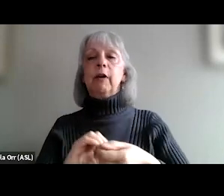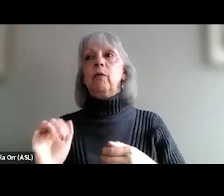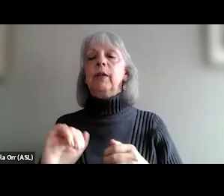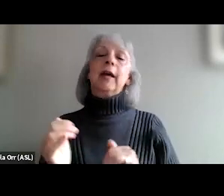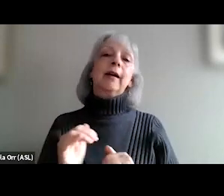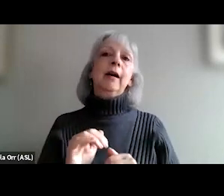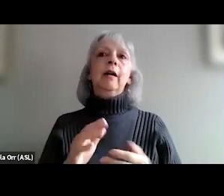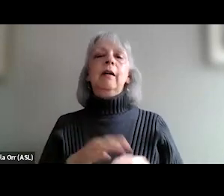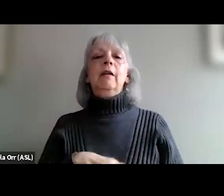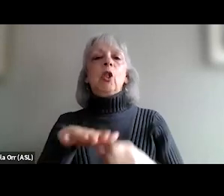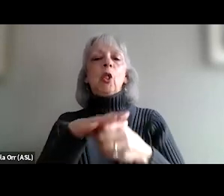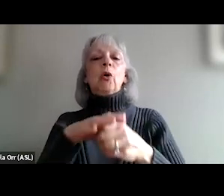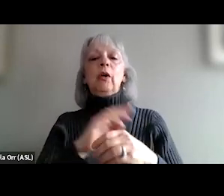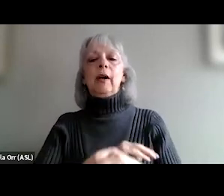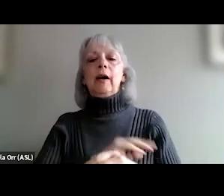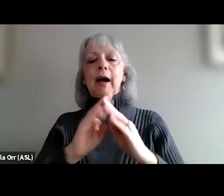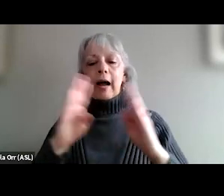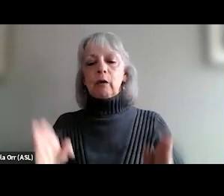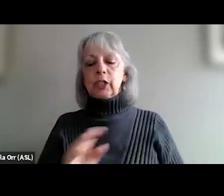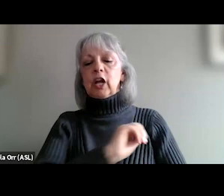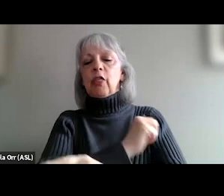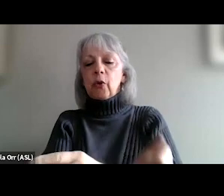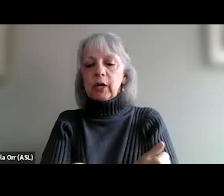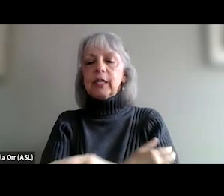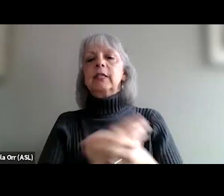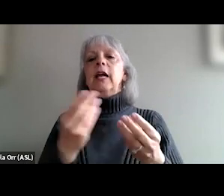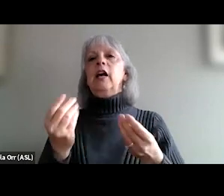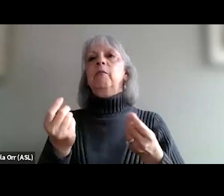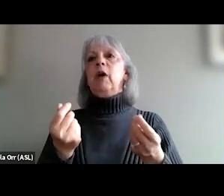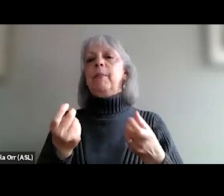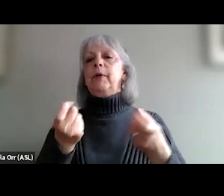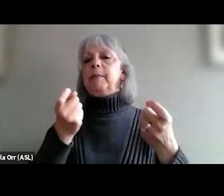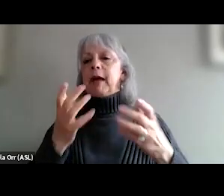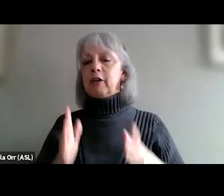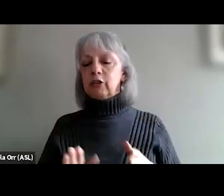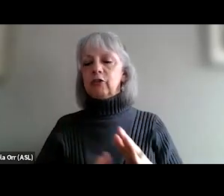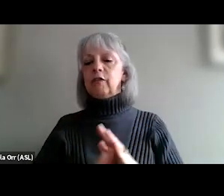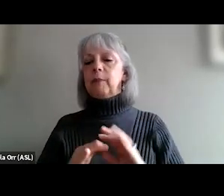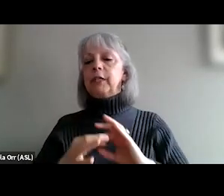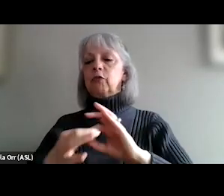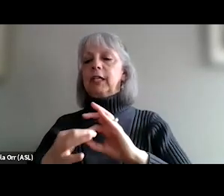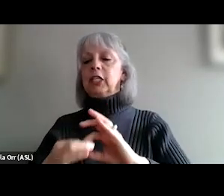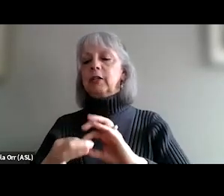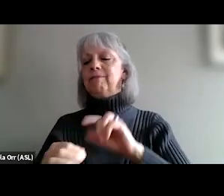y las empresas de administración de propiedades para comenzar a desarrollar relaciones. Desarrollar relaciones puede llevar tiempo